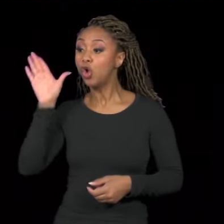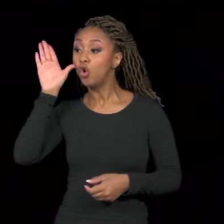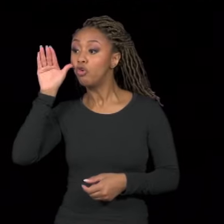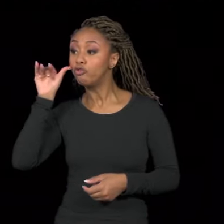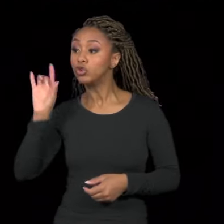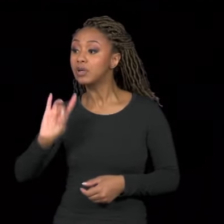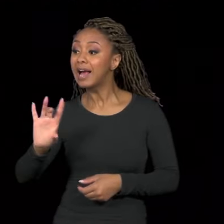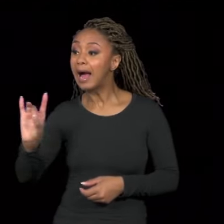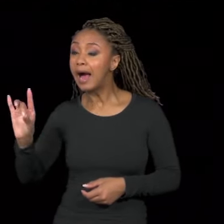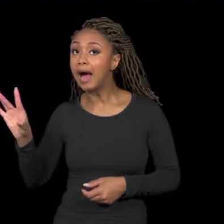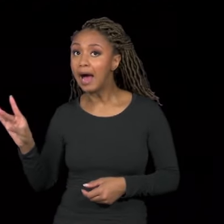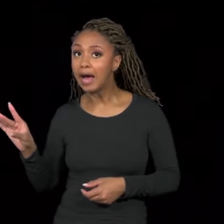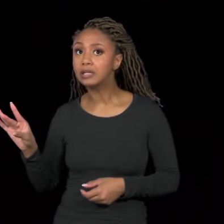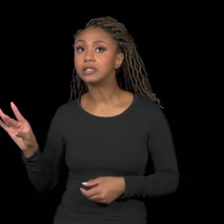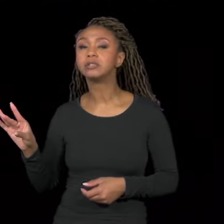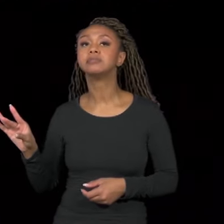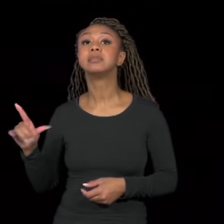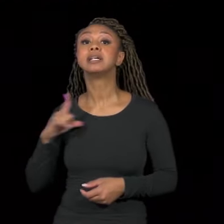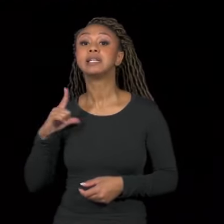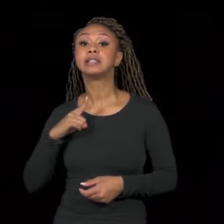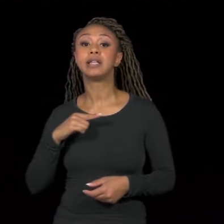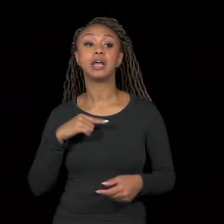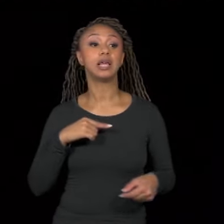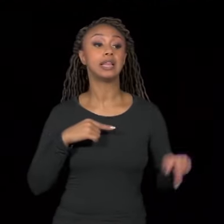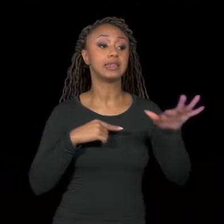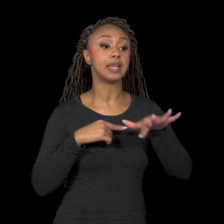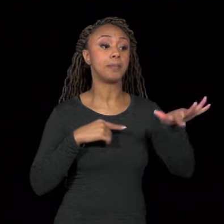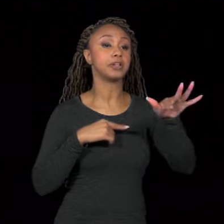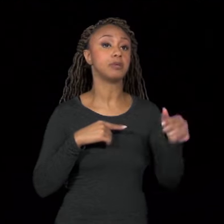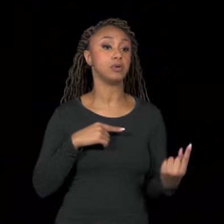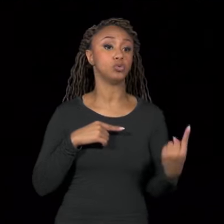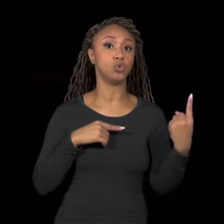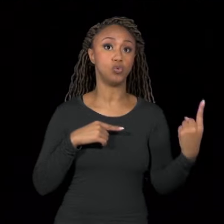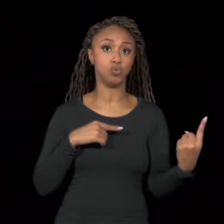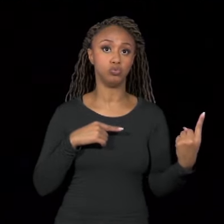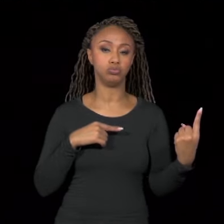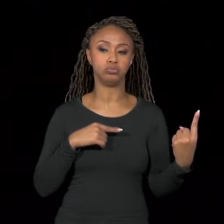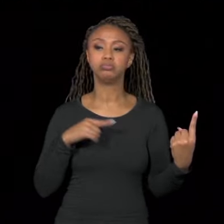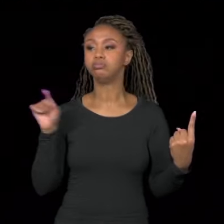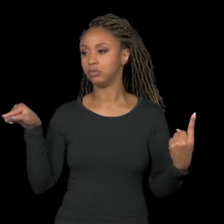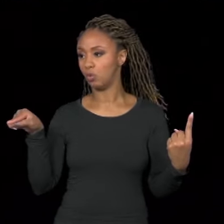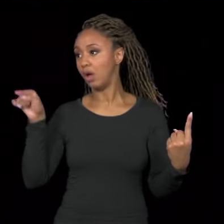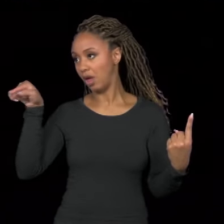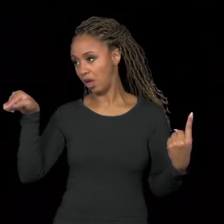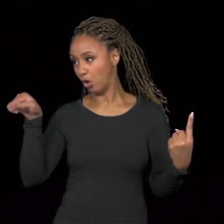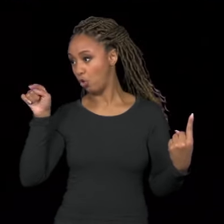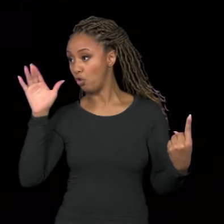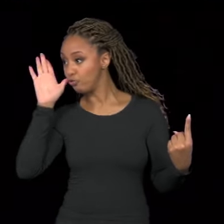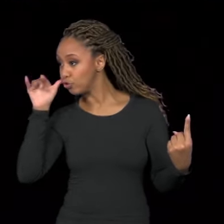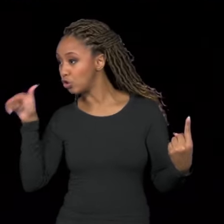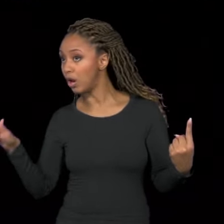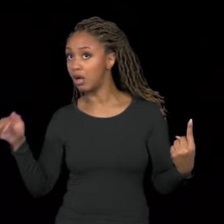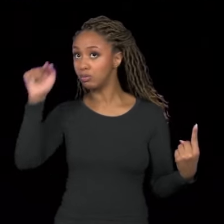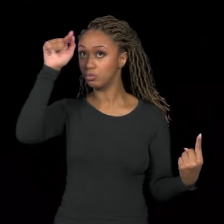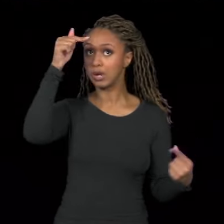DEPARTAMENTO. ENTÃO CADA FUNCIONÁRIO TRABALHA PARA UM DEPARTAMENTO. QUANDO EU COLOCO AQUI QUE